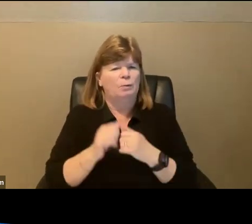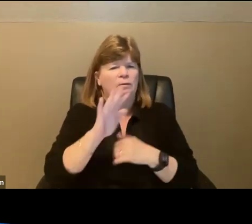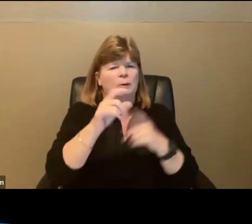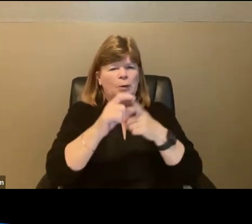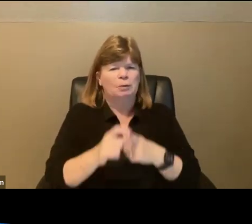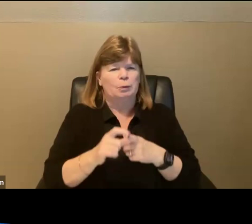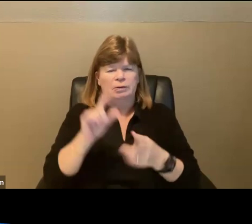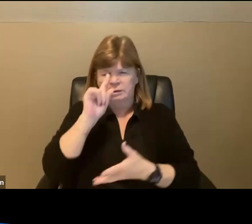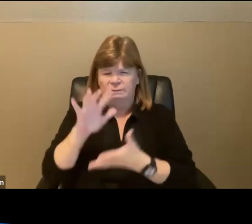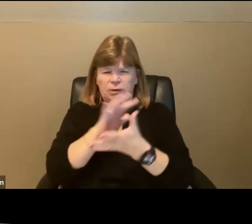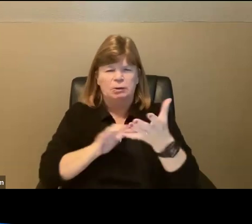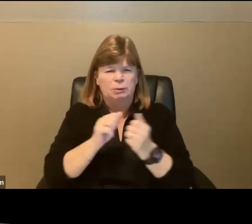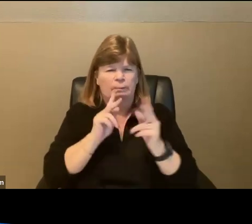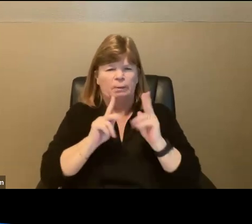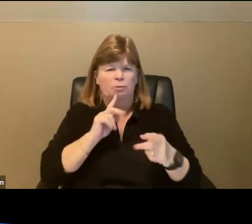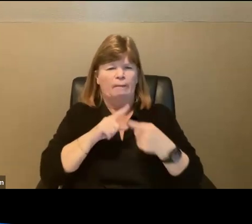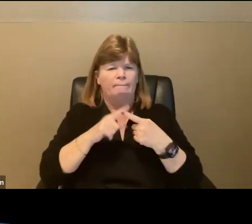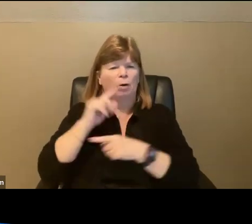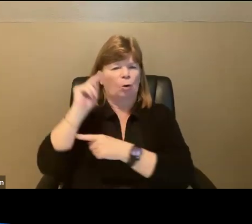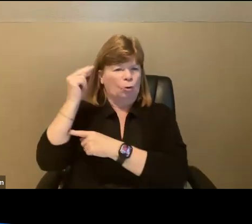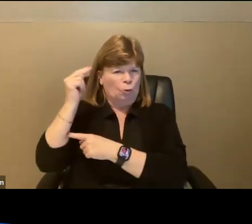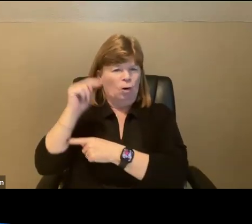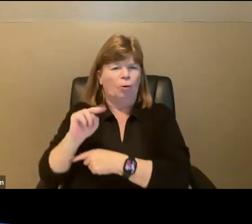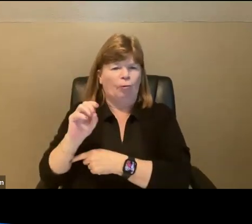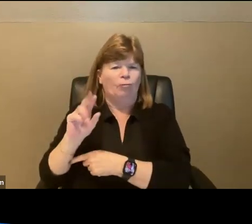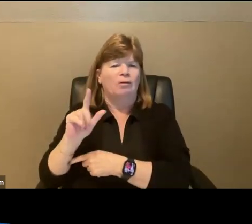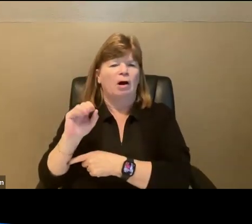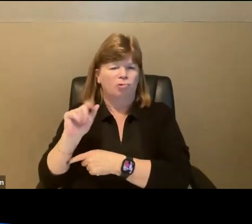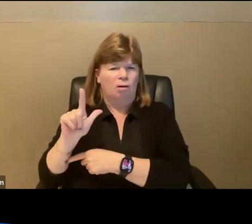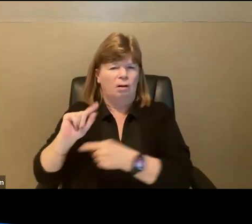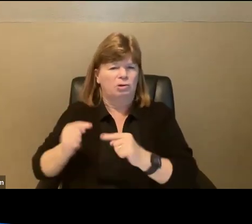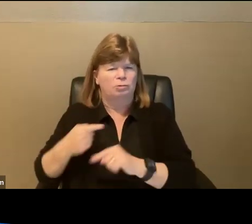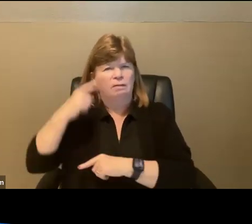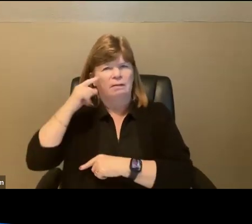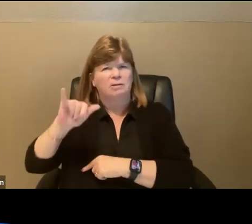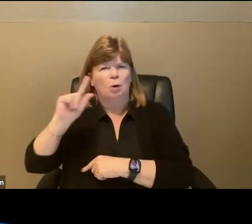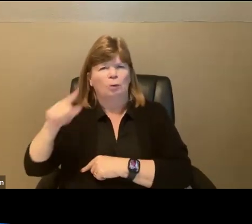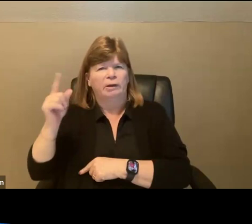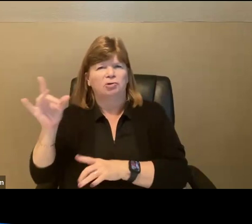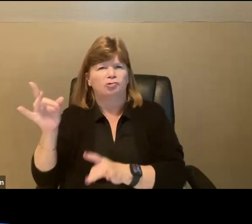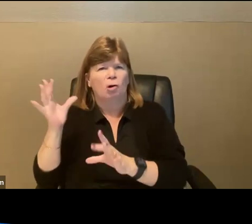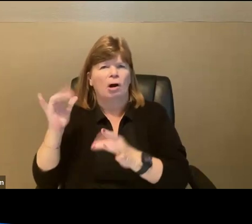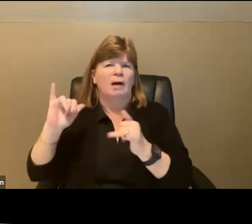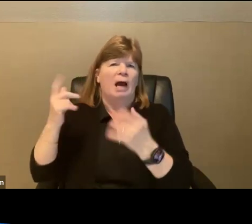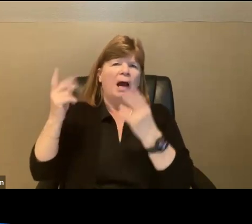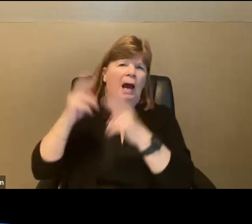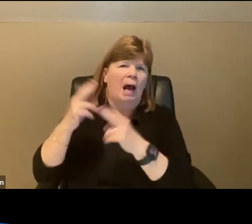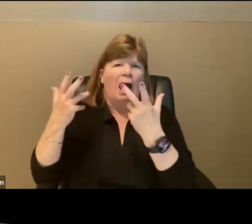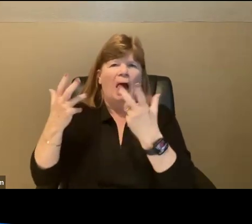Cuando hablamos de lesiones eurológicas, porque la gente piensa, Oh, eso es solo traumatismo, eso es solo para personas que han tenido accidentes. Pero no, abarca todo.